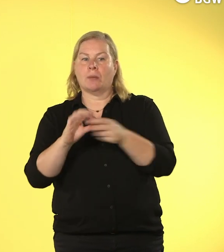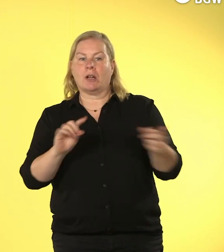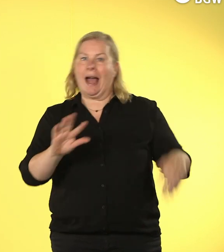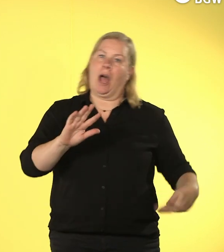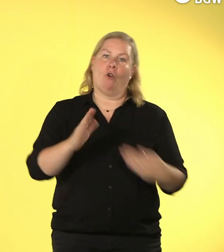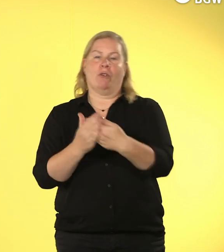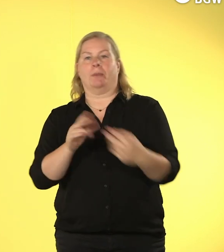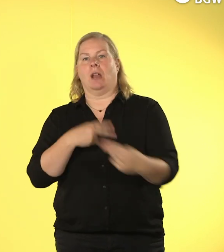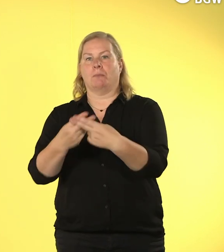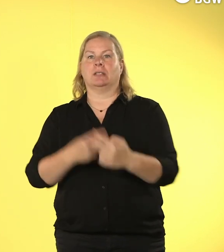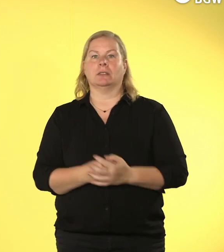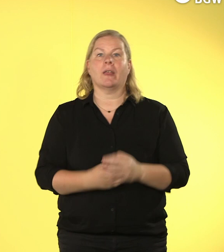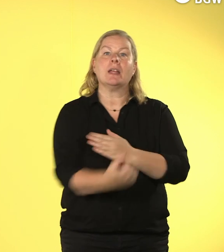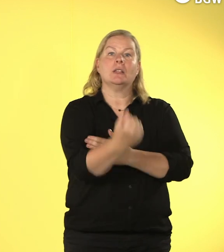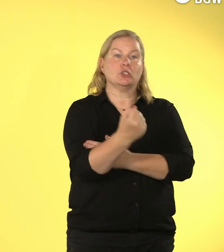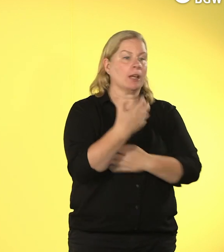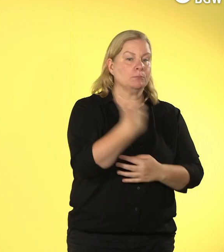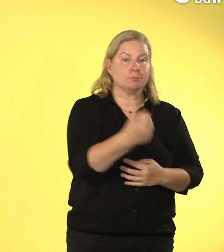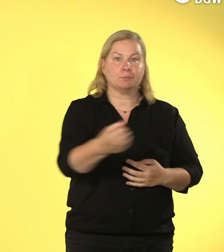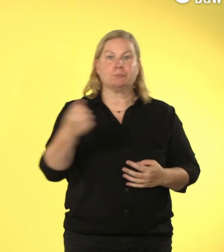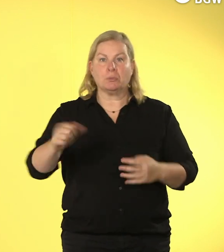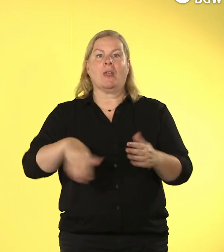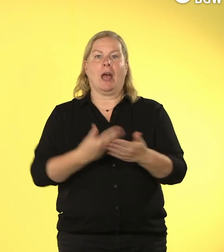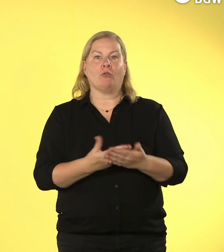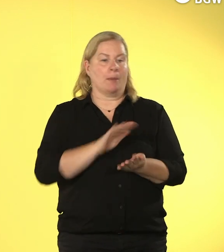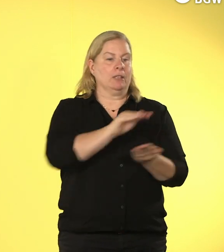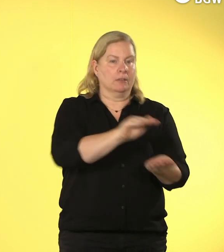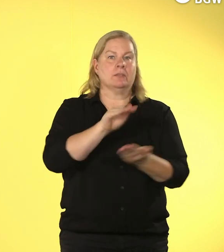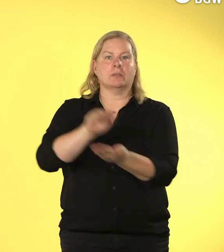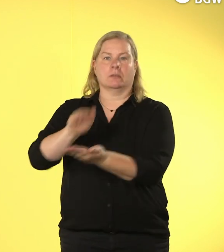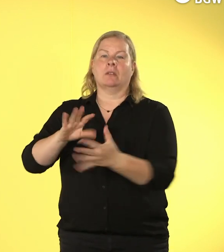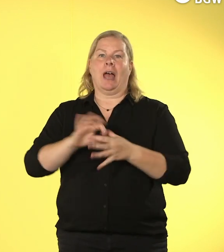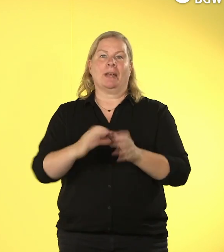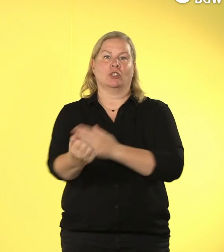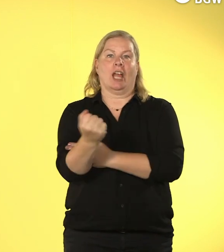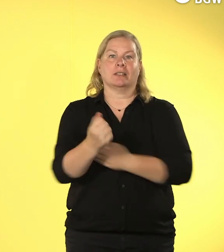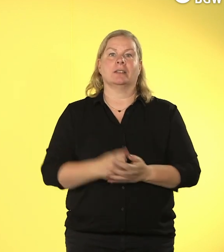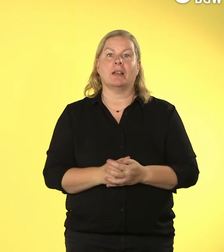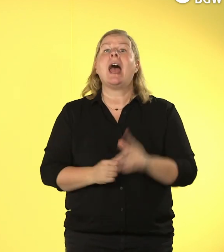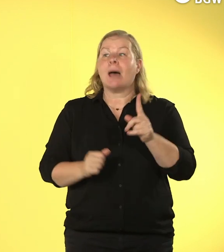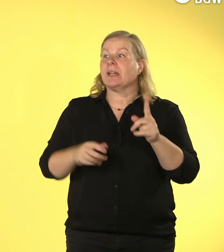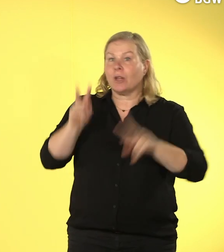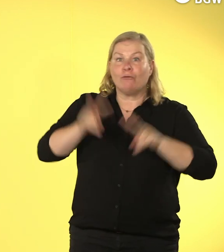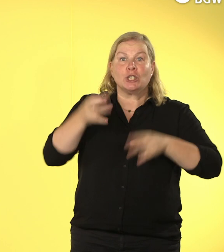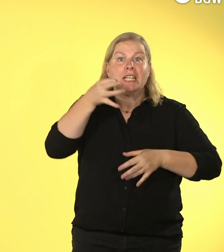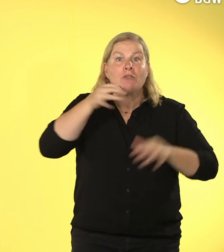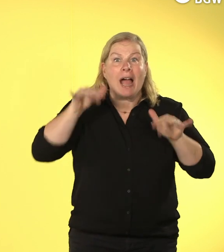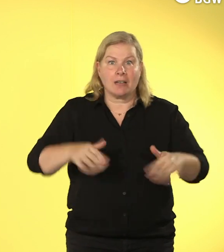Dass man die Stärken erkennt und eingesetzt wird. Ich habe hier Fragen. Darf ich dich unterbrechen?